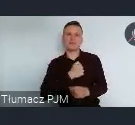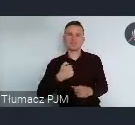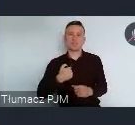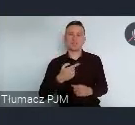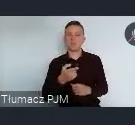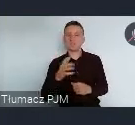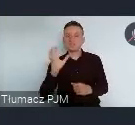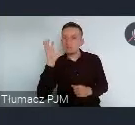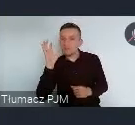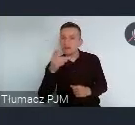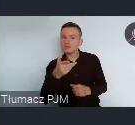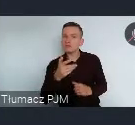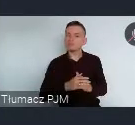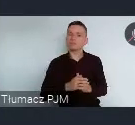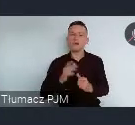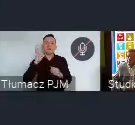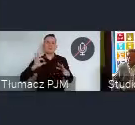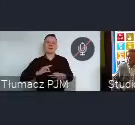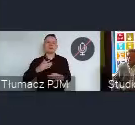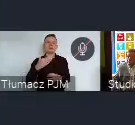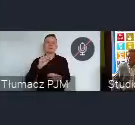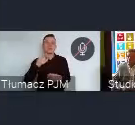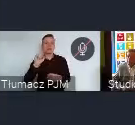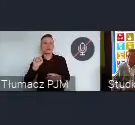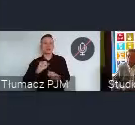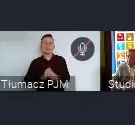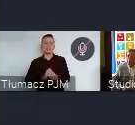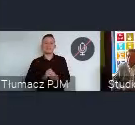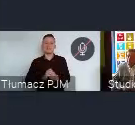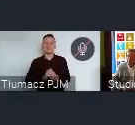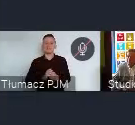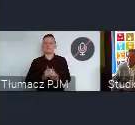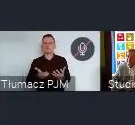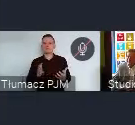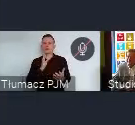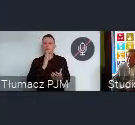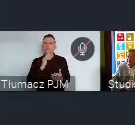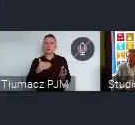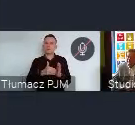Czy się słyszymy? Trzeba włączyć mikrofon pod ekranem. - Mam nadzieję, że tak.